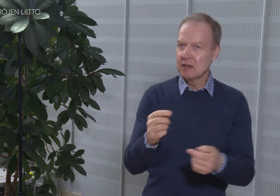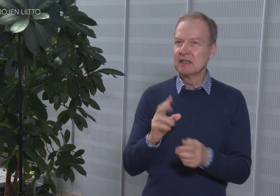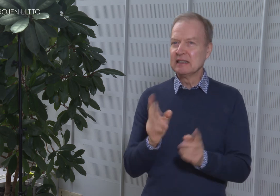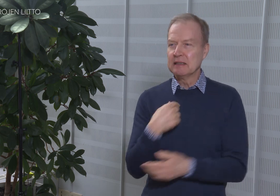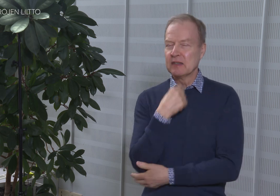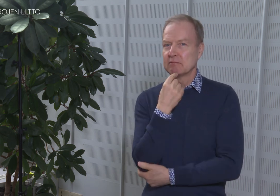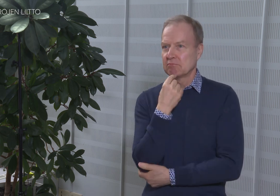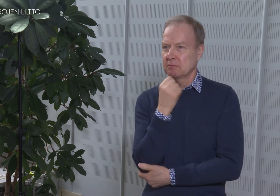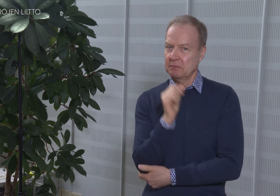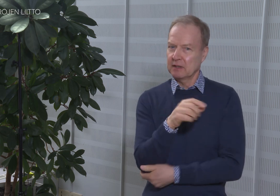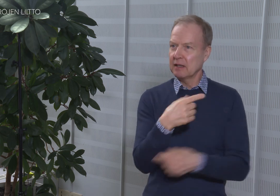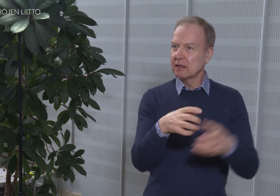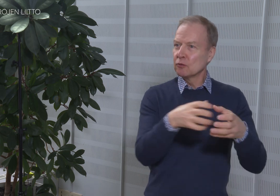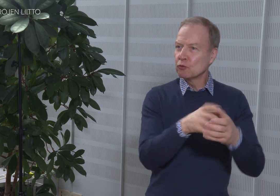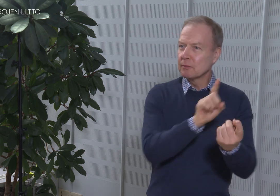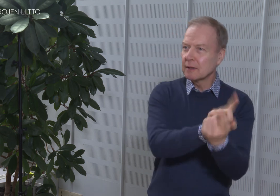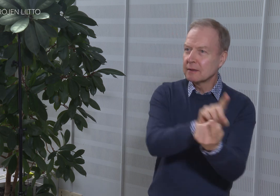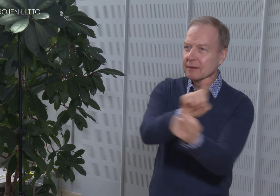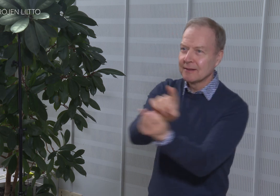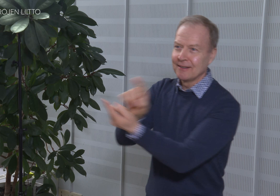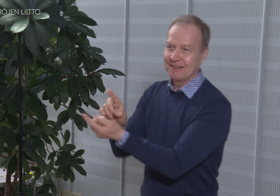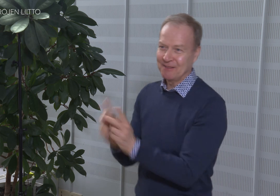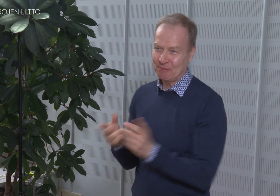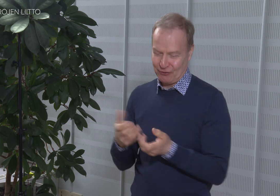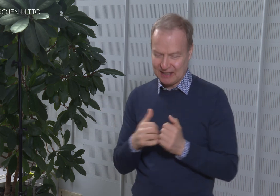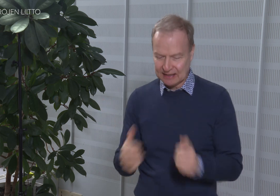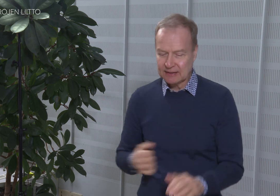olemme miettineet samaa myös eri ryhmien edustajien tapaamisen suhteen.